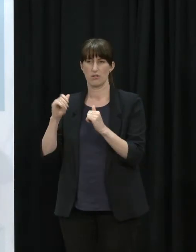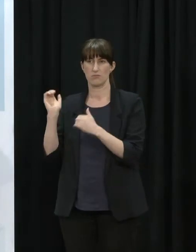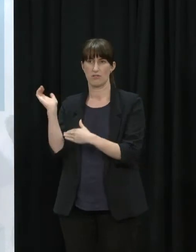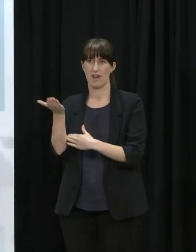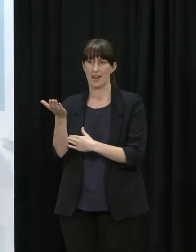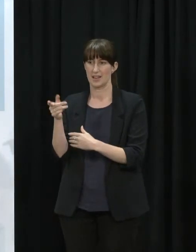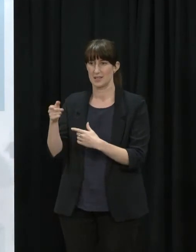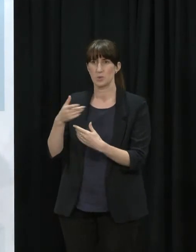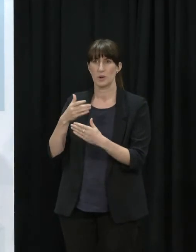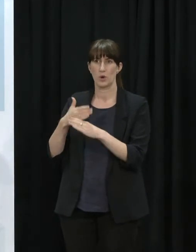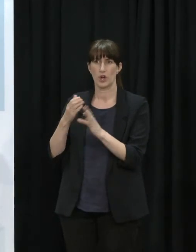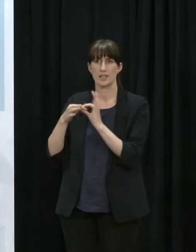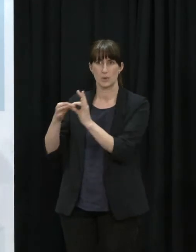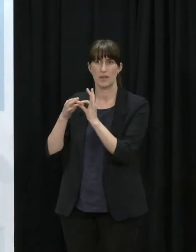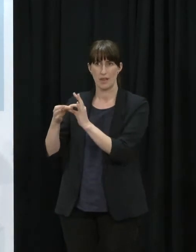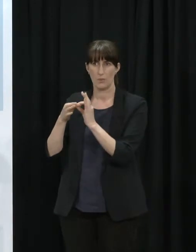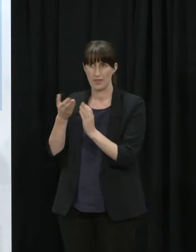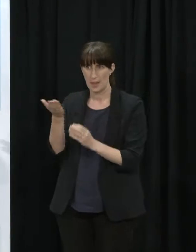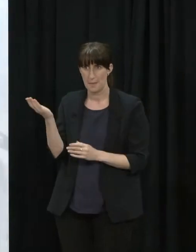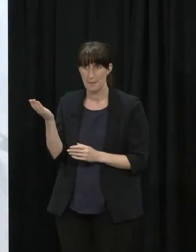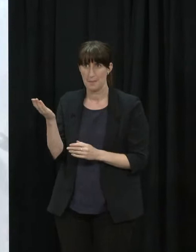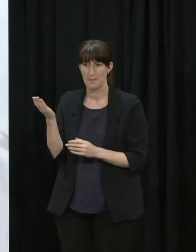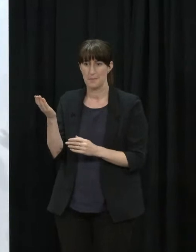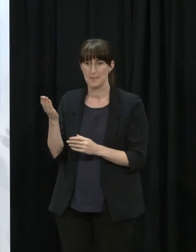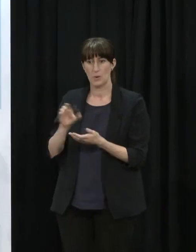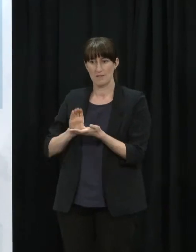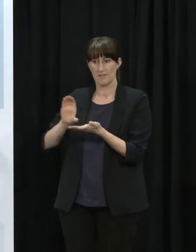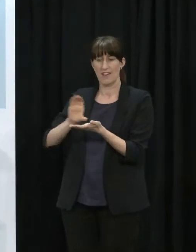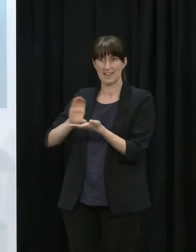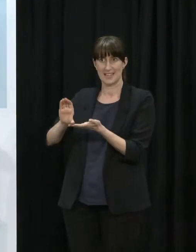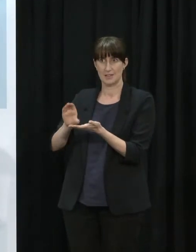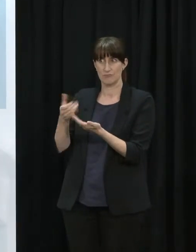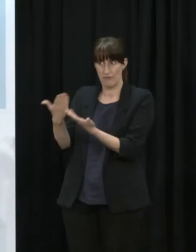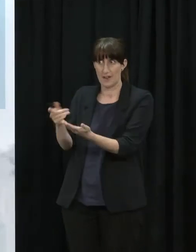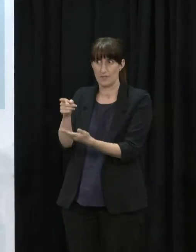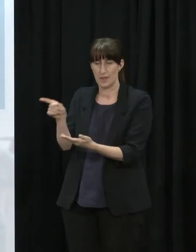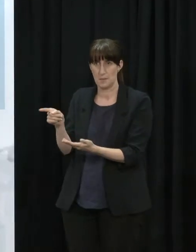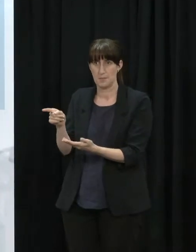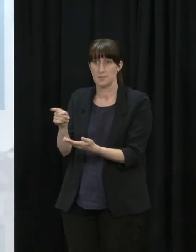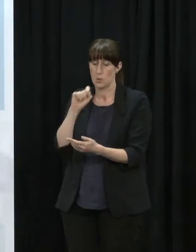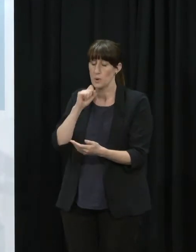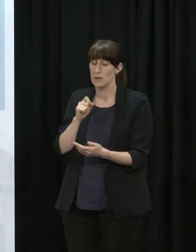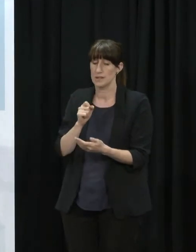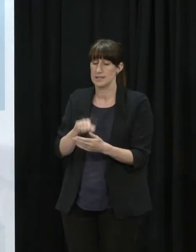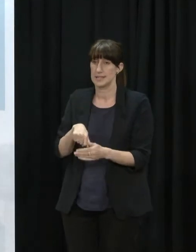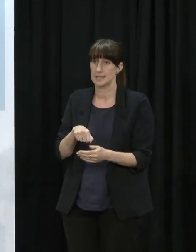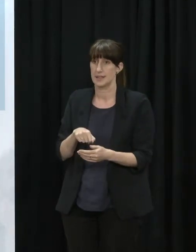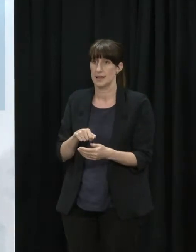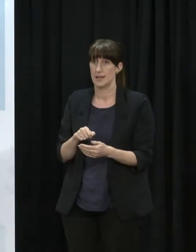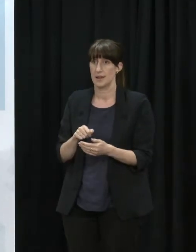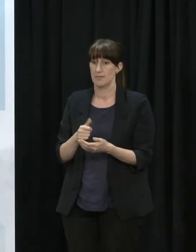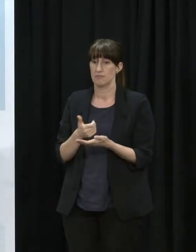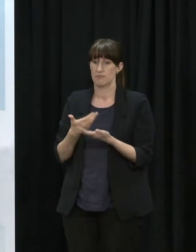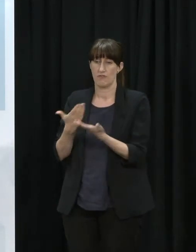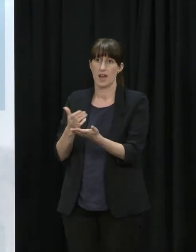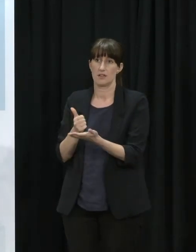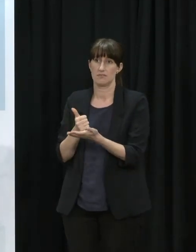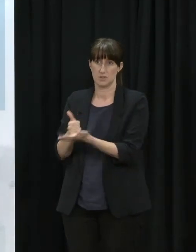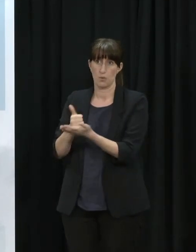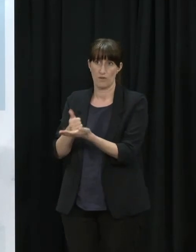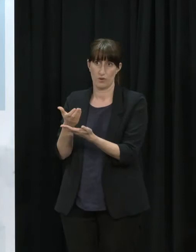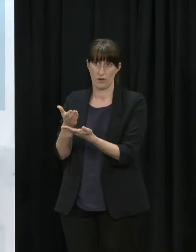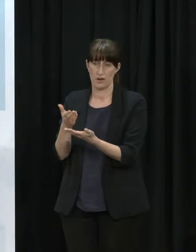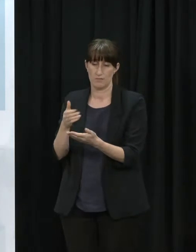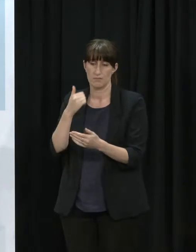ki nga hapori rereke kia pai ai